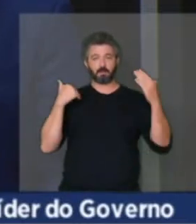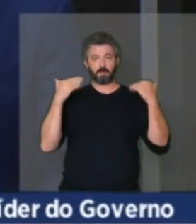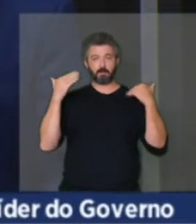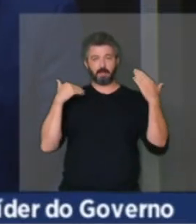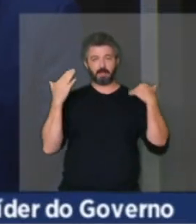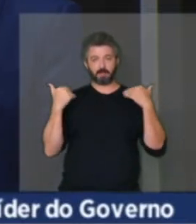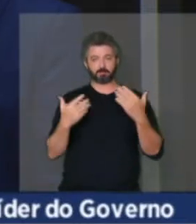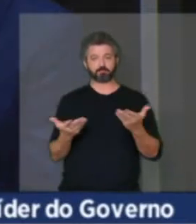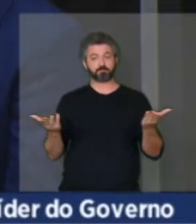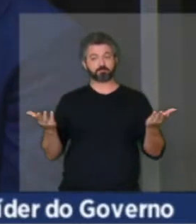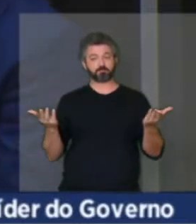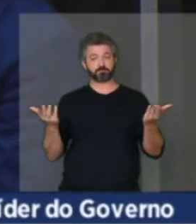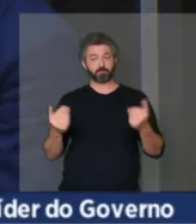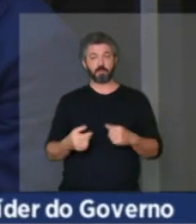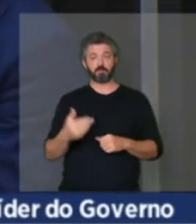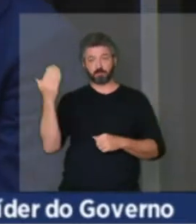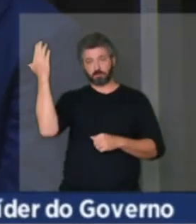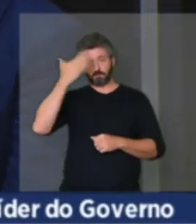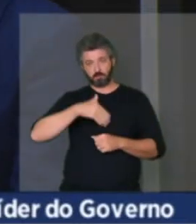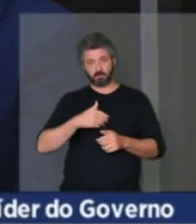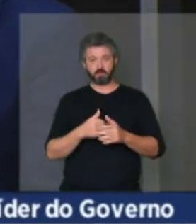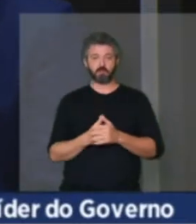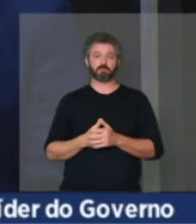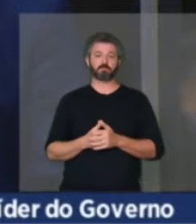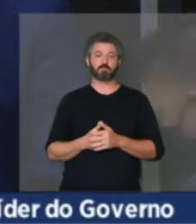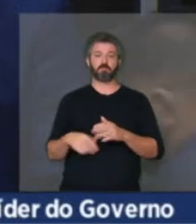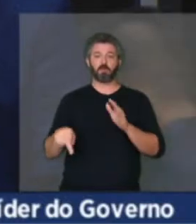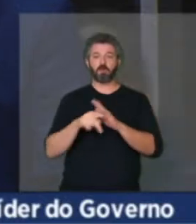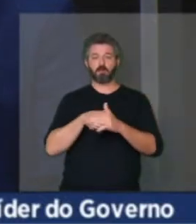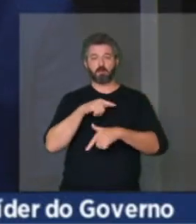CONTAS DA AÇÃO DO GOVERNO DO PRESIDENTE BOLSONARO NAS OLIMPÍADAS E NAS PARALIMPÍ ADAS. E... A SAUDAÇÃO QUE